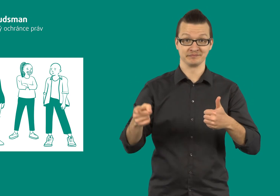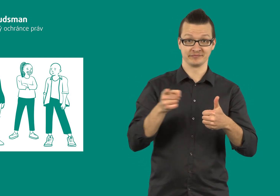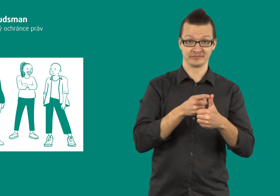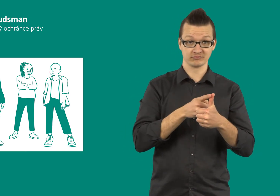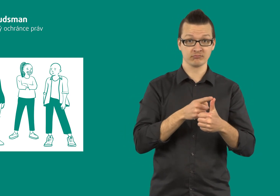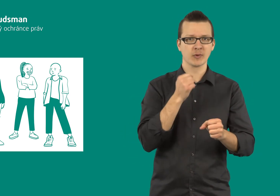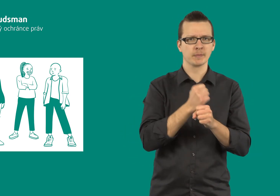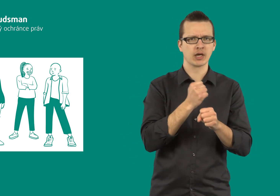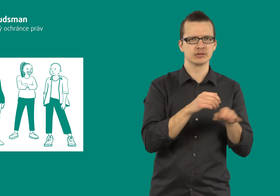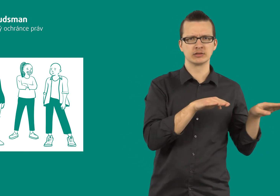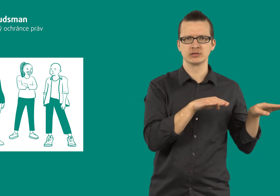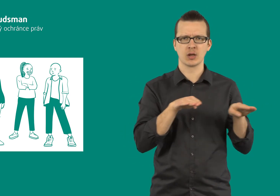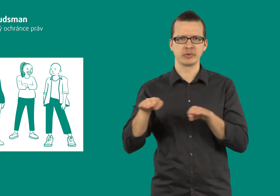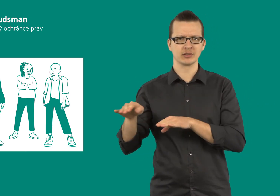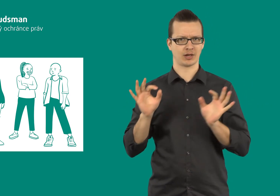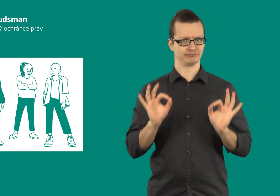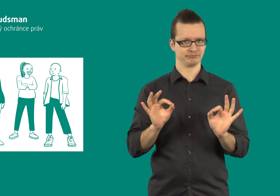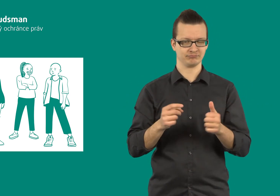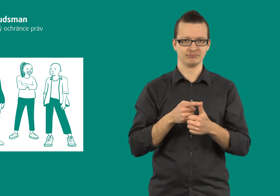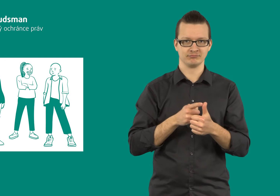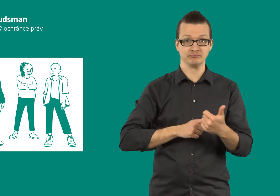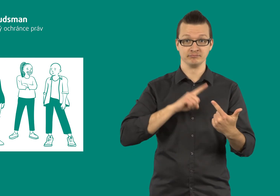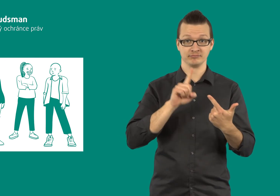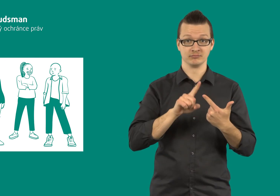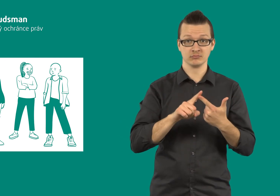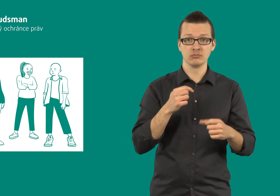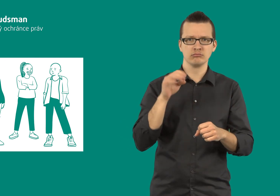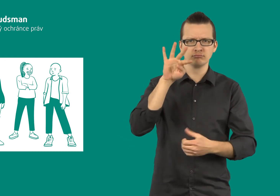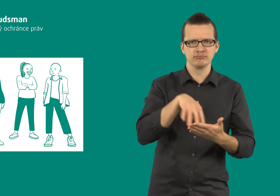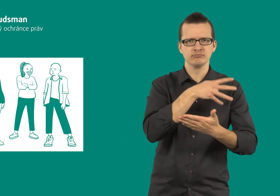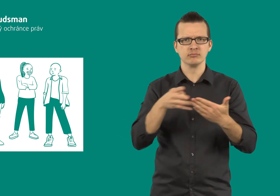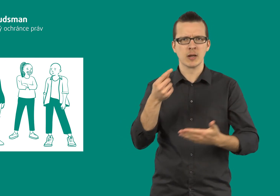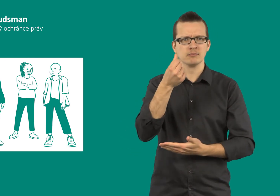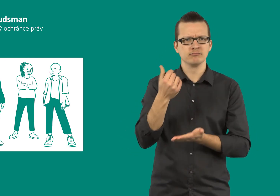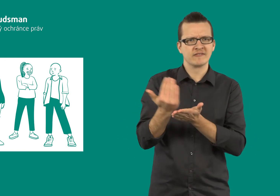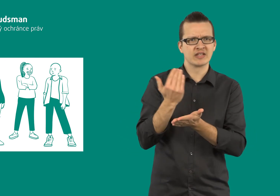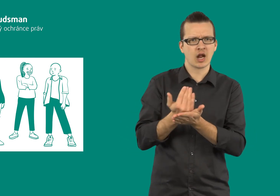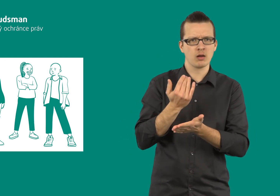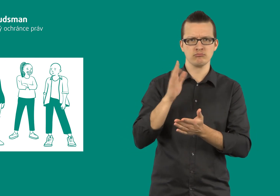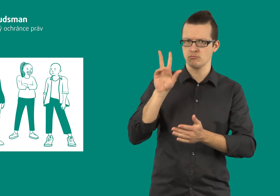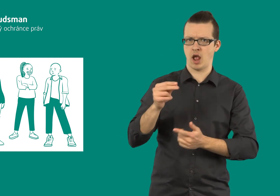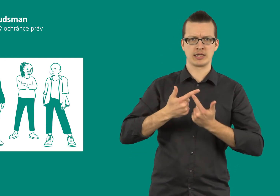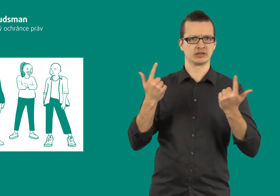Zaprvé - Stabilita práce. Zadruhé - Přehledná pravidla odměňování.